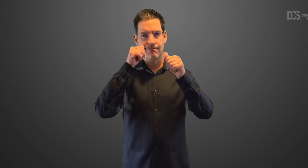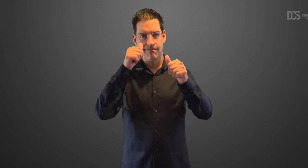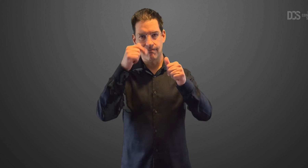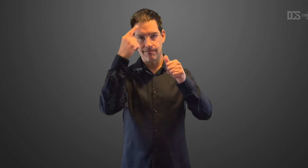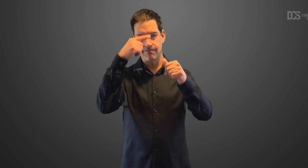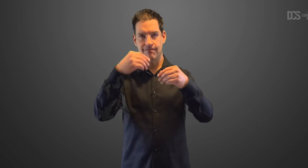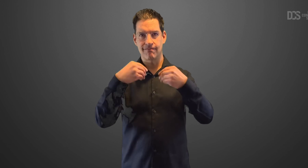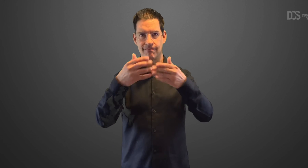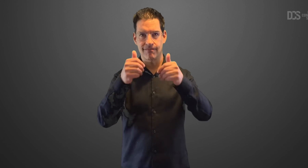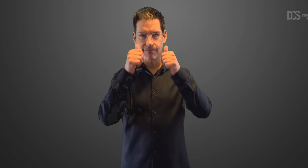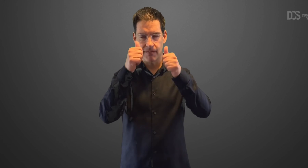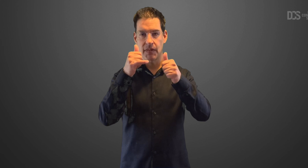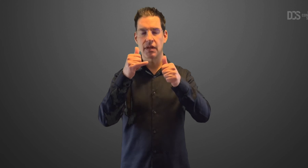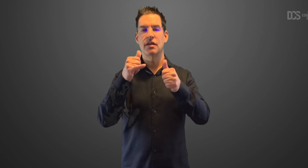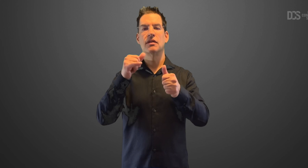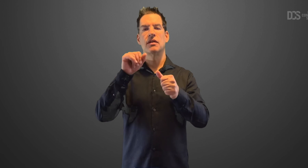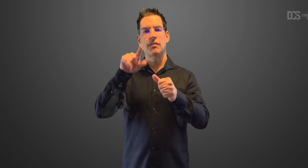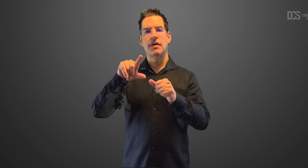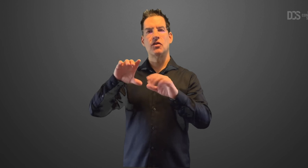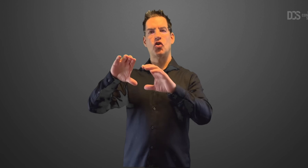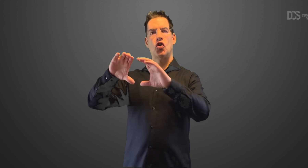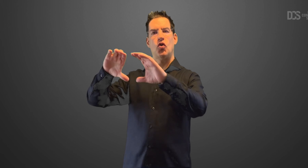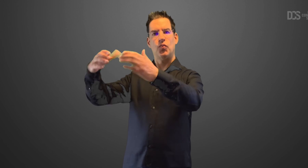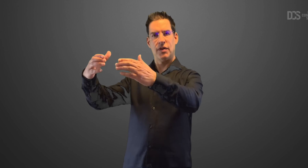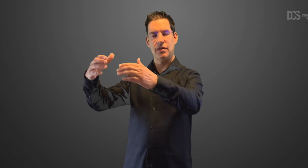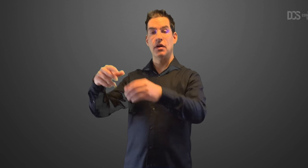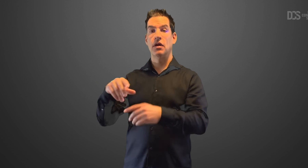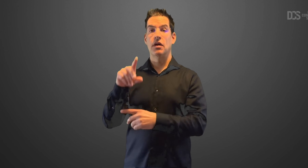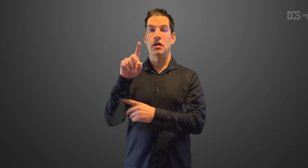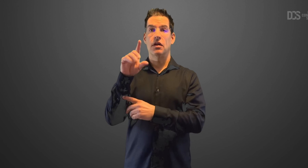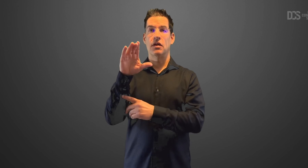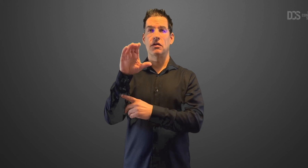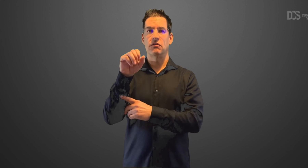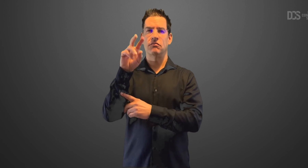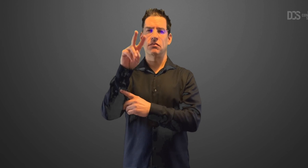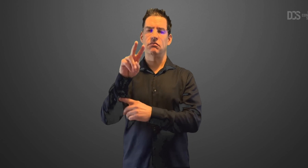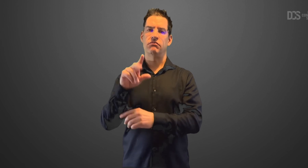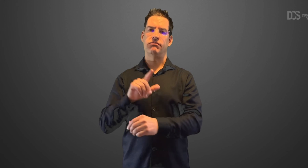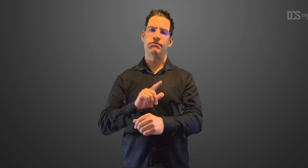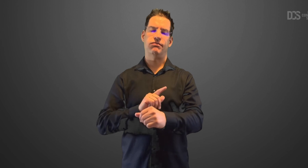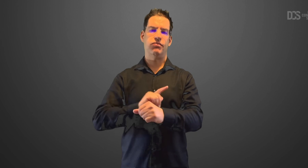Estamos a su servicio y al de la comunidad.